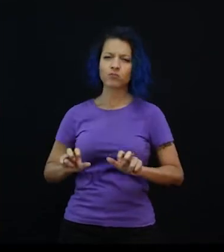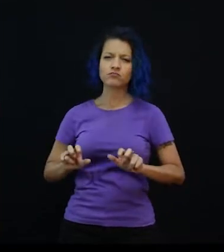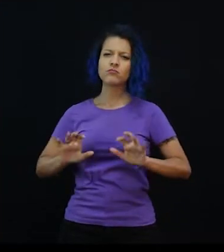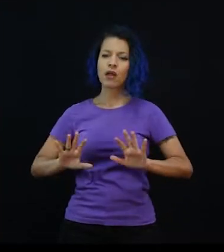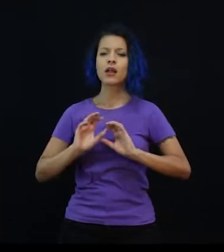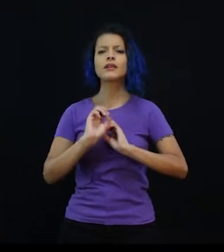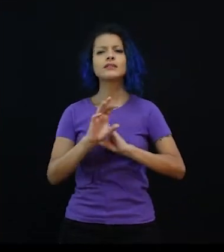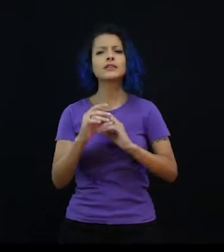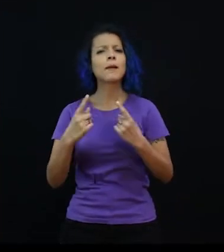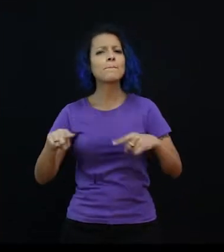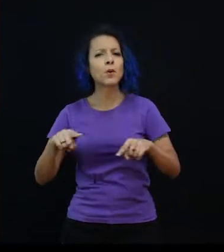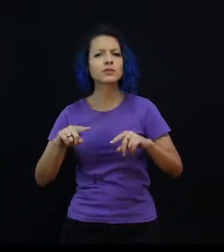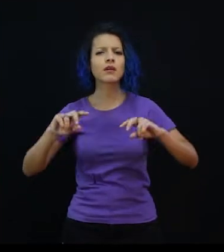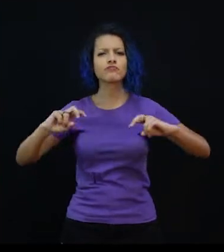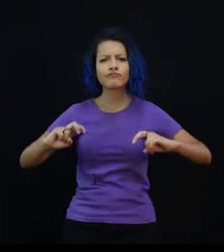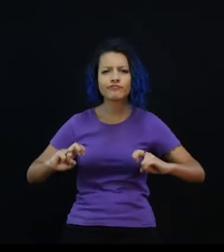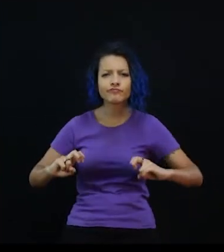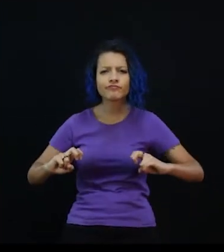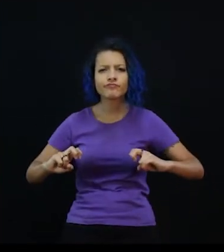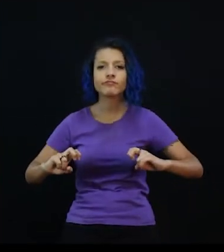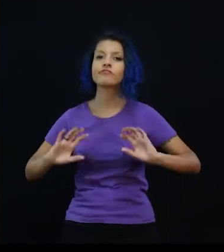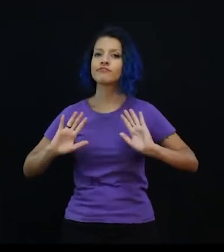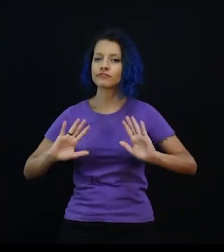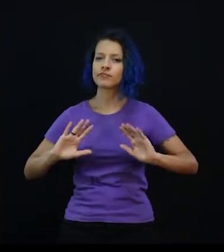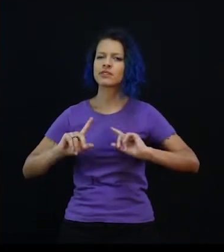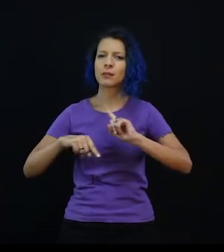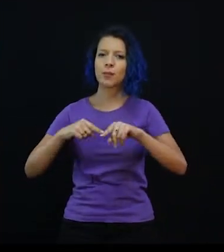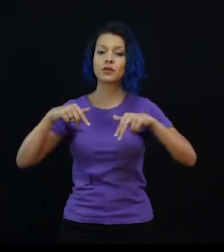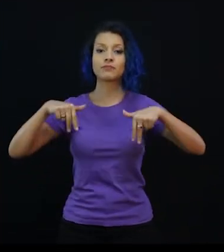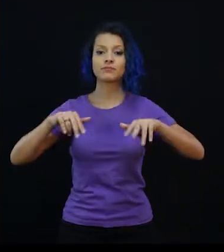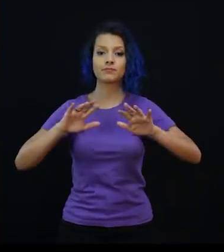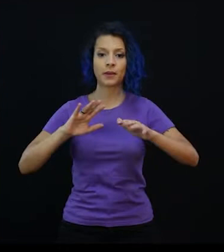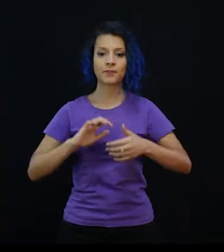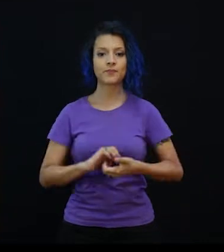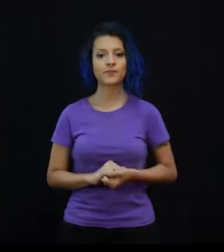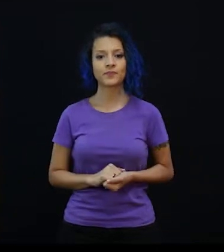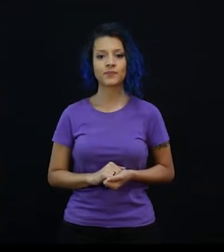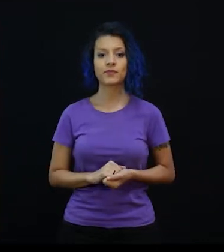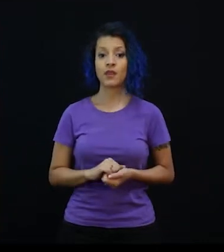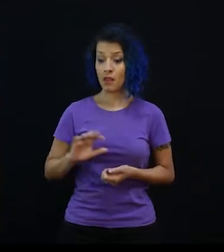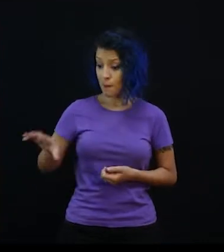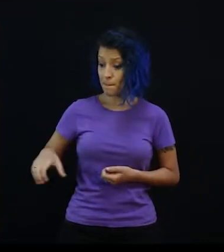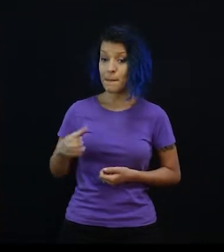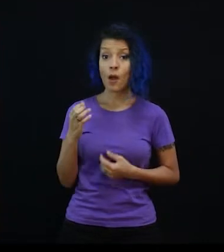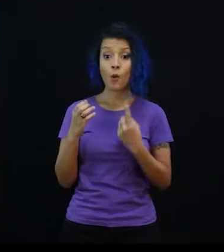primeiro sentado? Vamos. Vamos ensinar a música, então. Você pega um porco e eu pego outro só para a gente tocar.